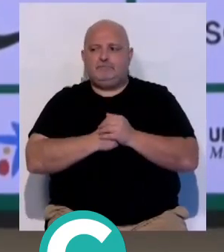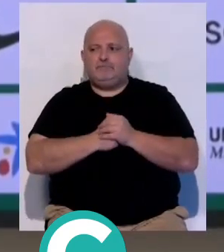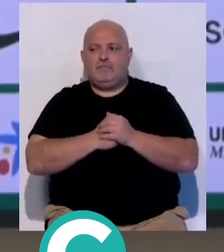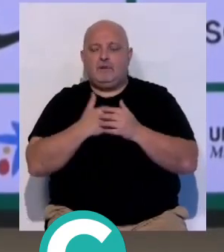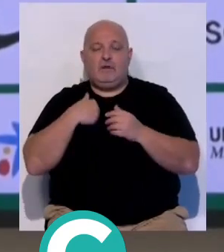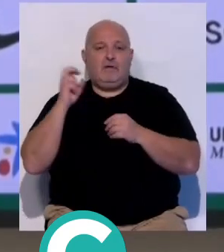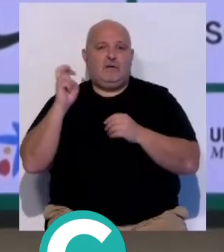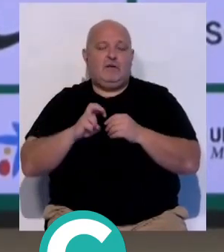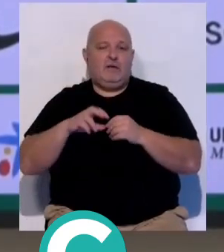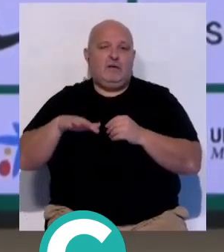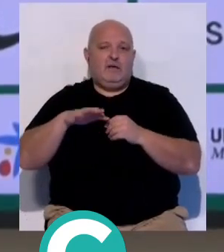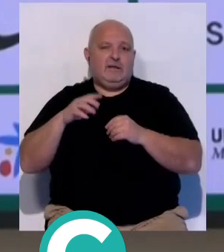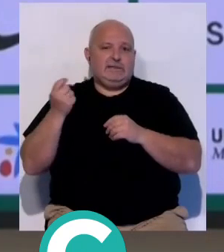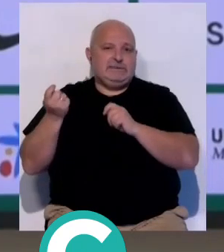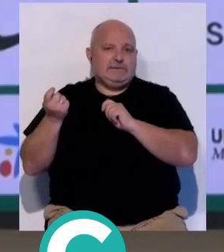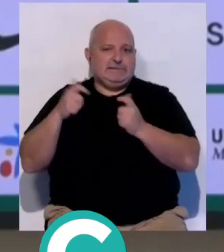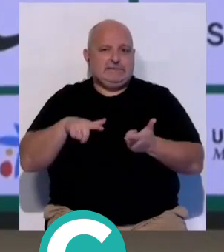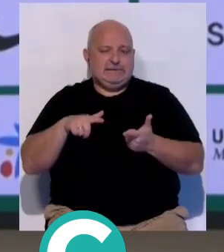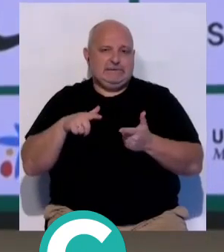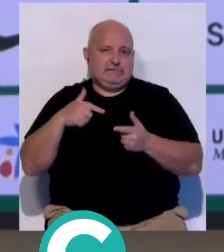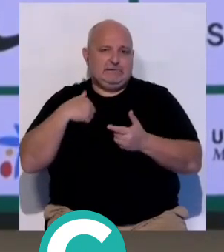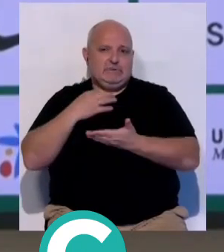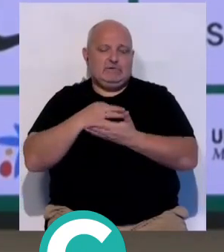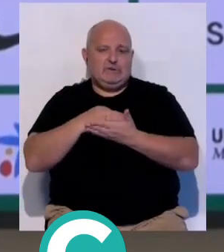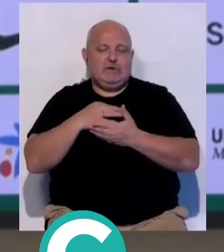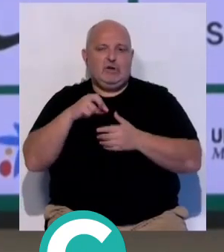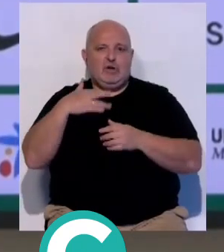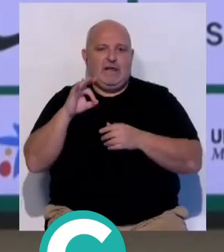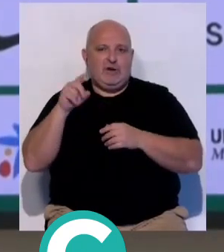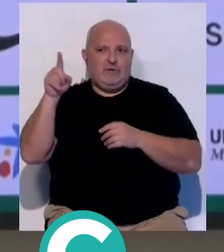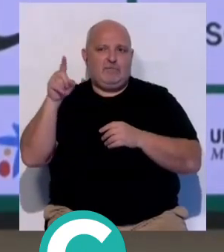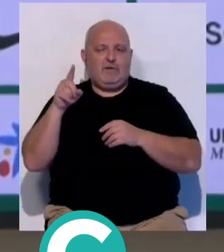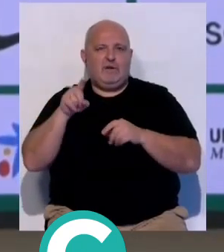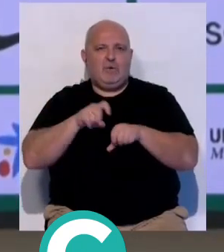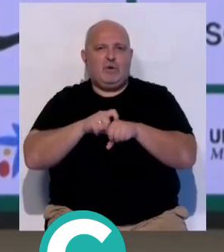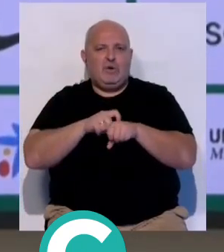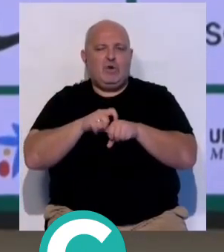vengo de un espacio similar parecido no una ciudad en Rosario donde también se vive de